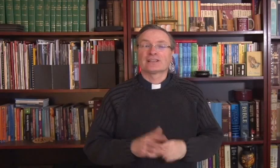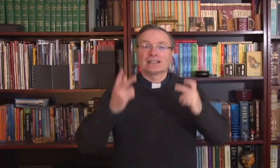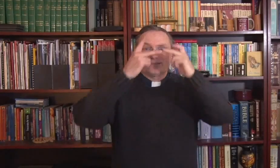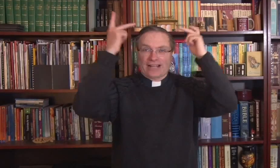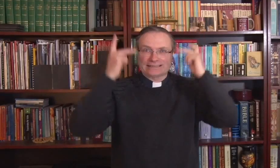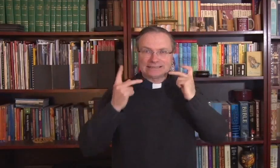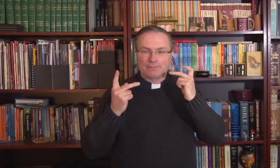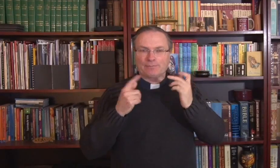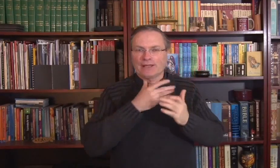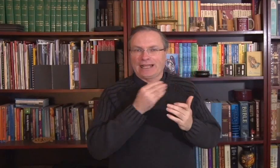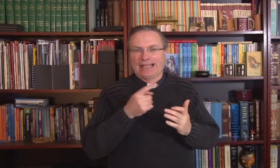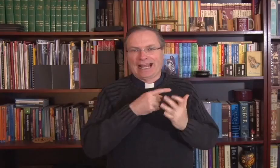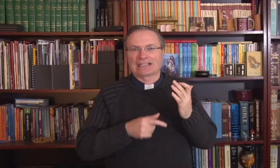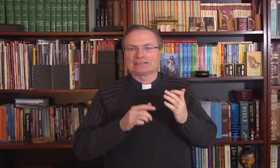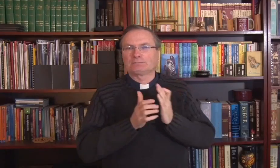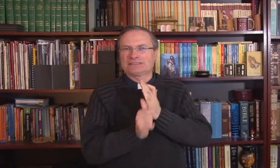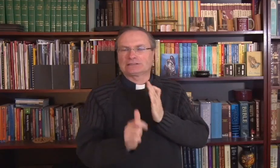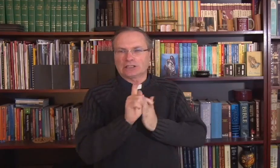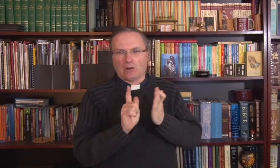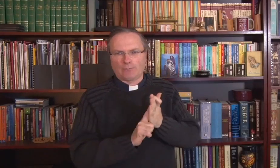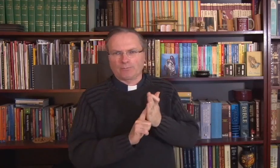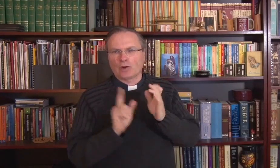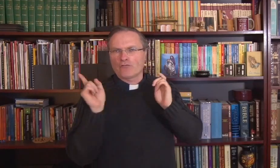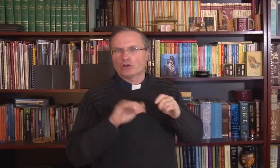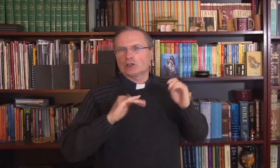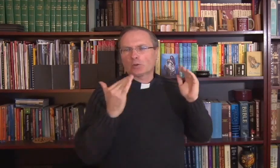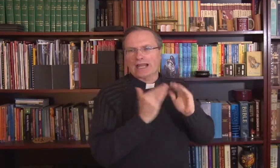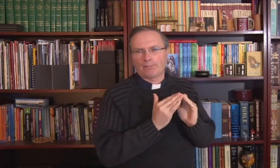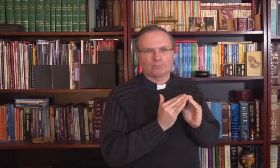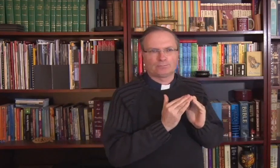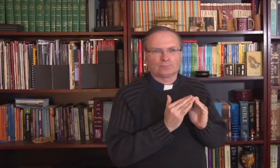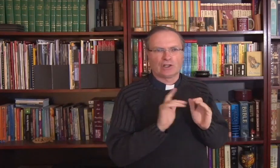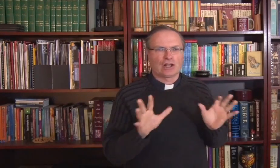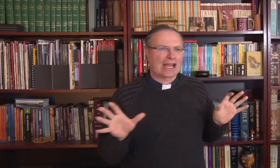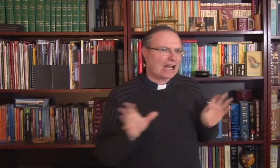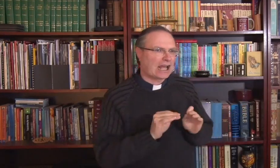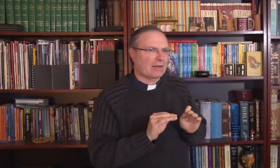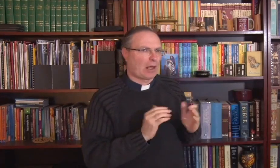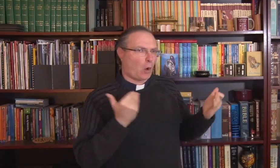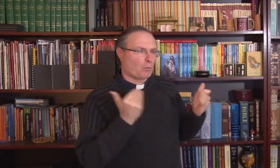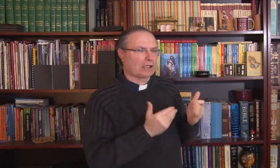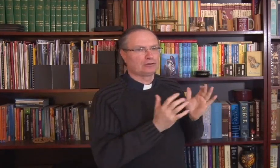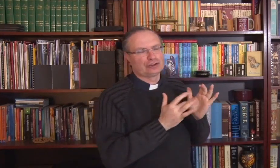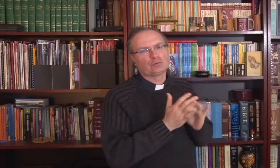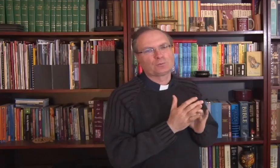Les pharisiens et quelques spécialistes de la loi, venus de Jérusalem, se rassemblèrent auprès de Jésus.